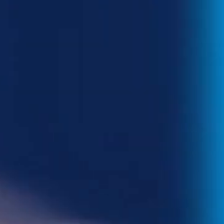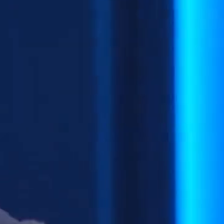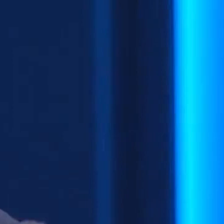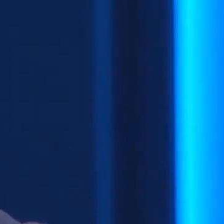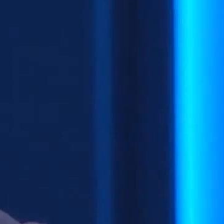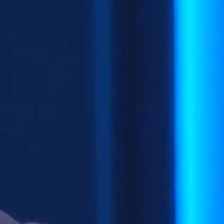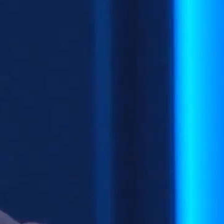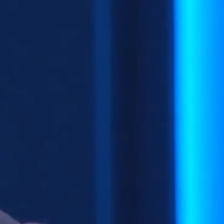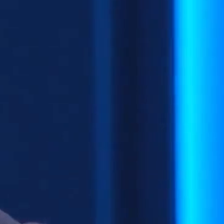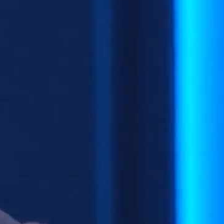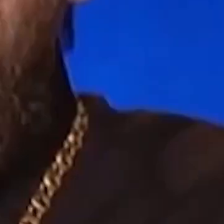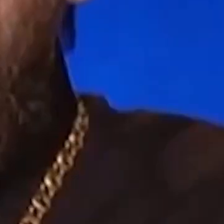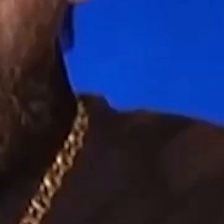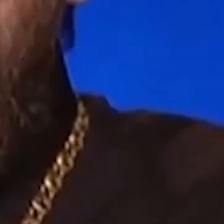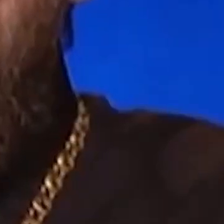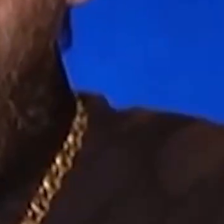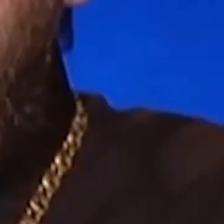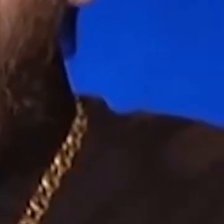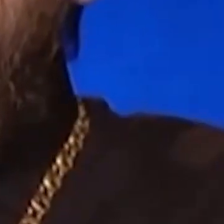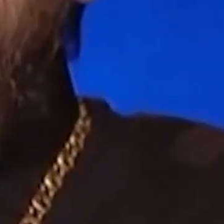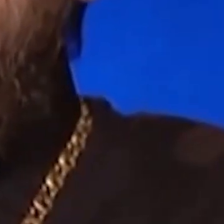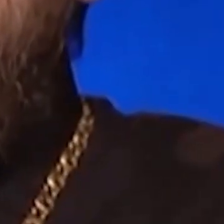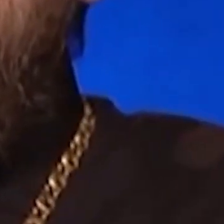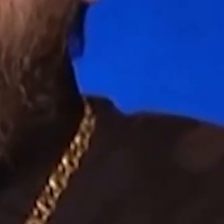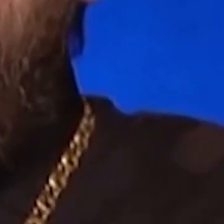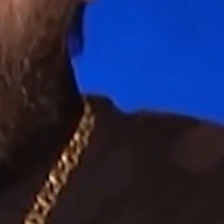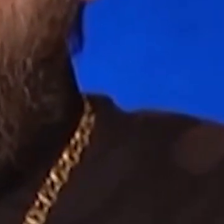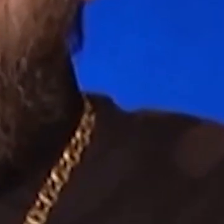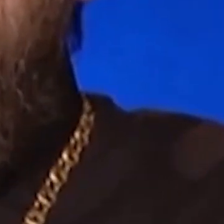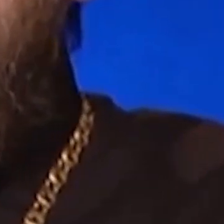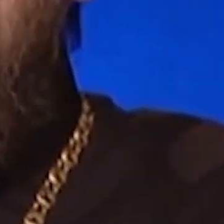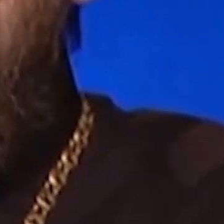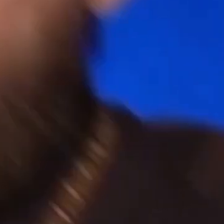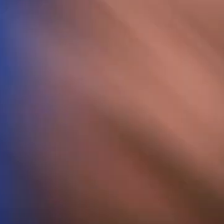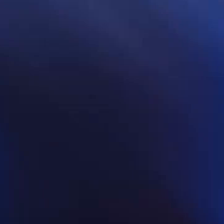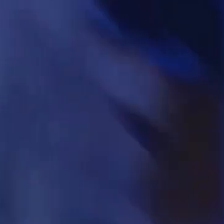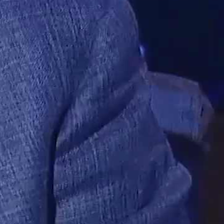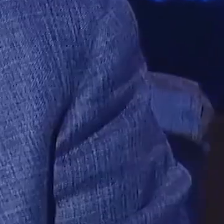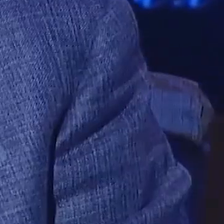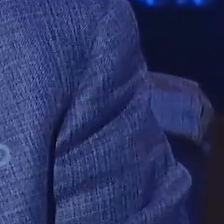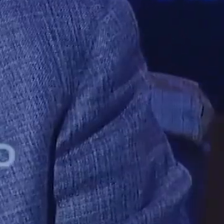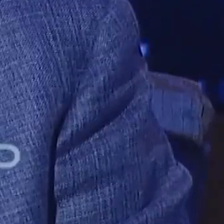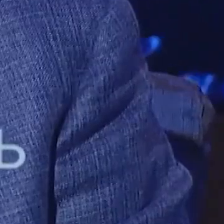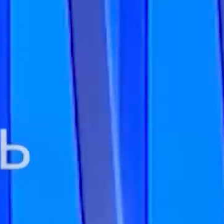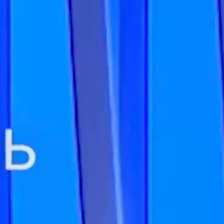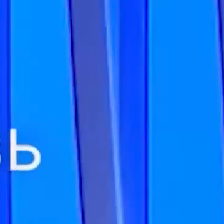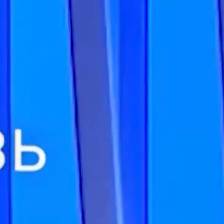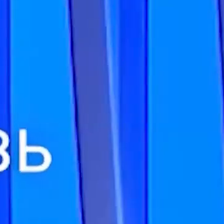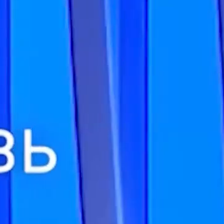прощение прощать мы должны в том числе и тогда когда у нас прощение не просят любовь О чем еще